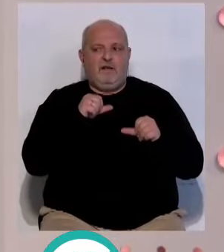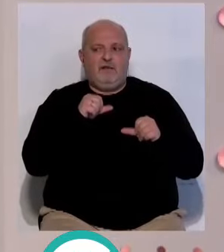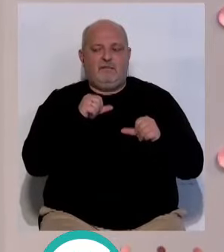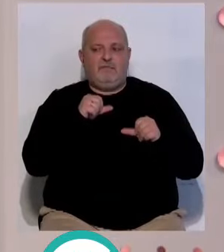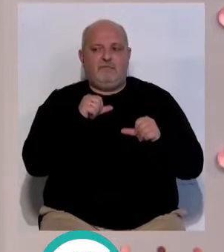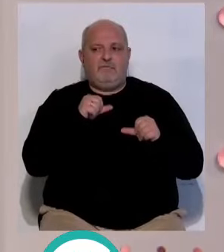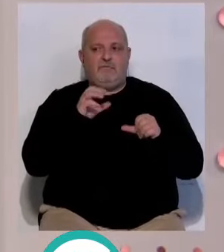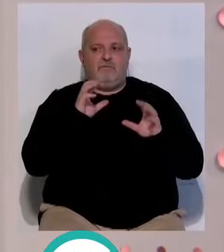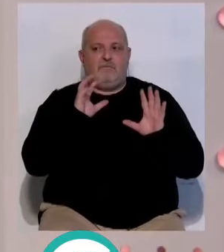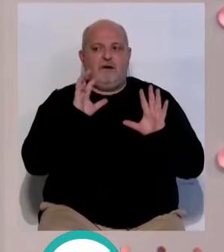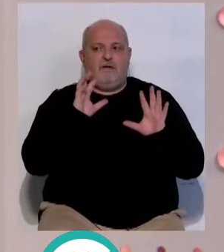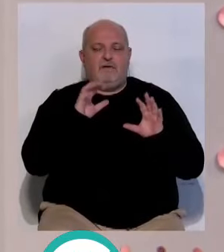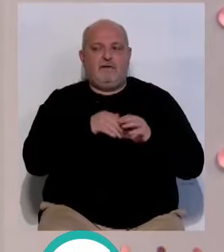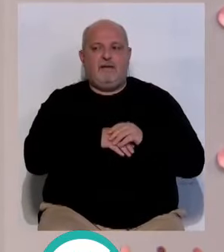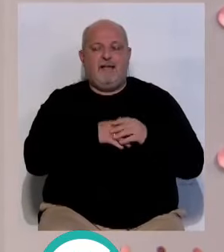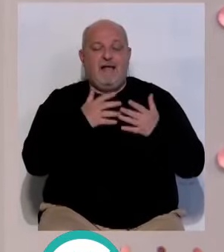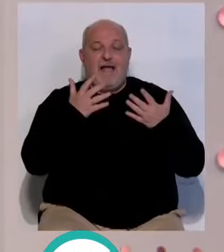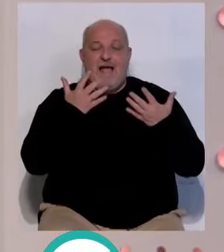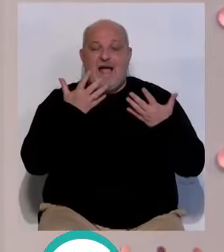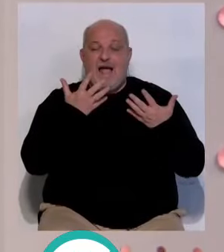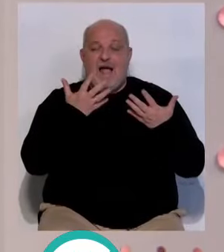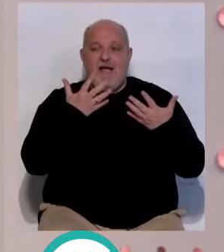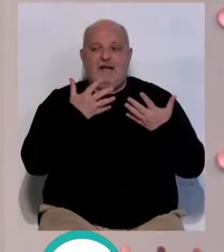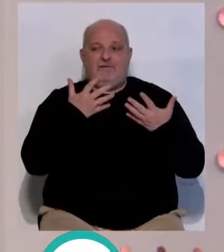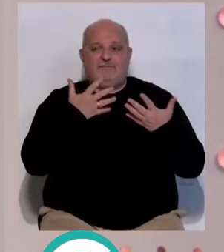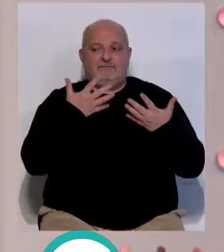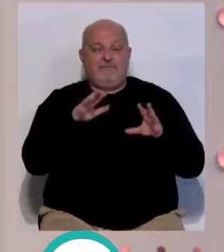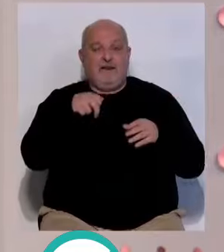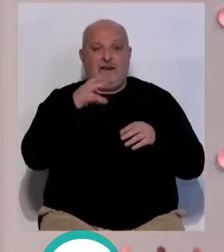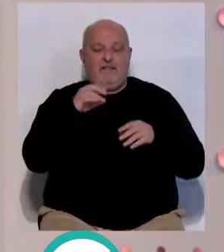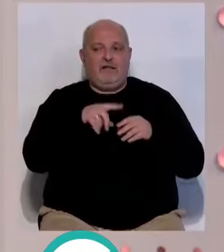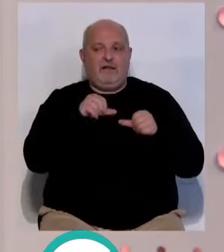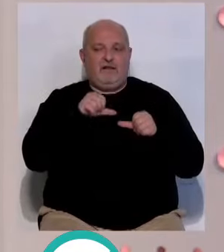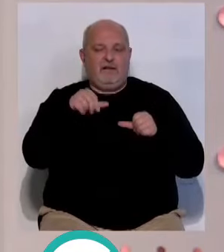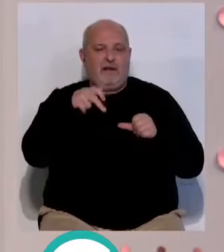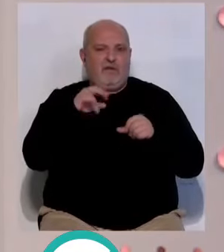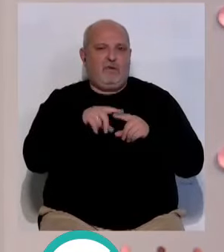metido un gol después del pal como he hablado de negredo para m que negredo ha sido de los